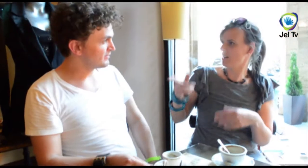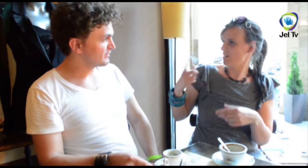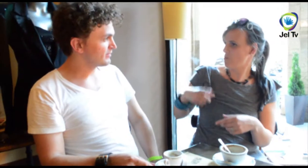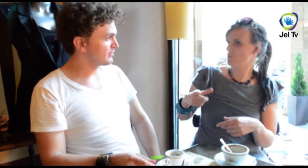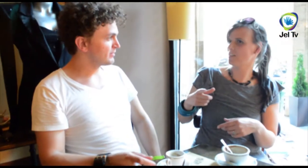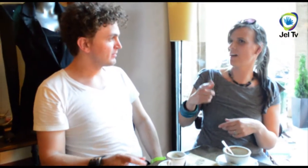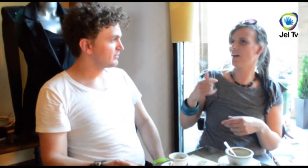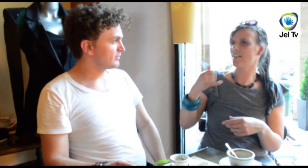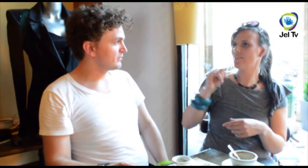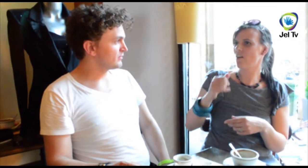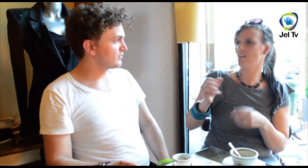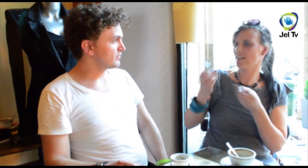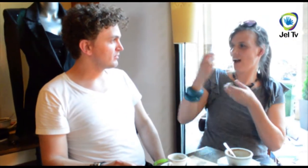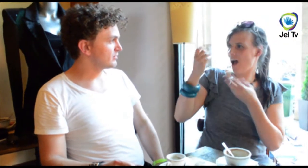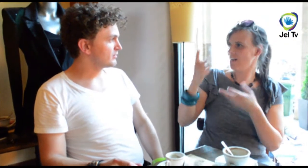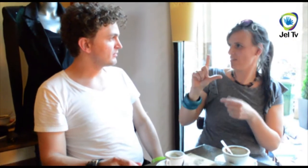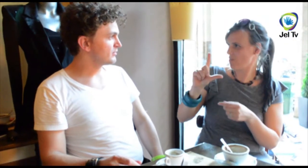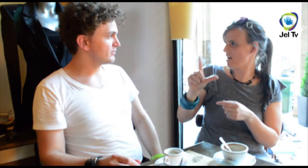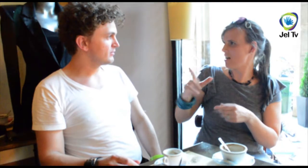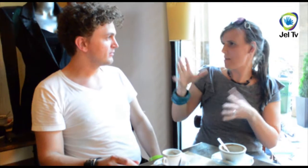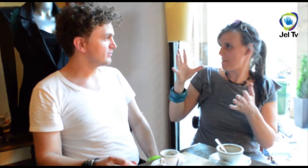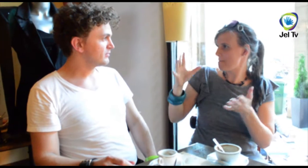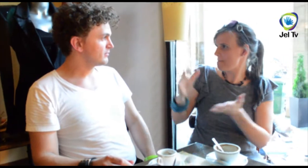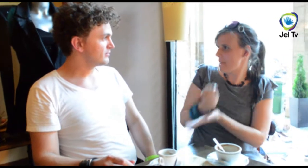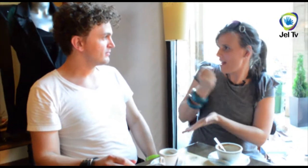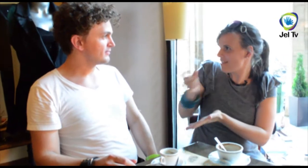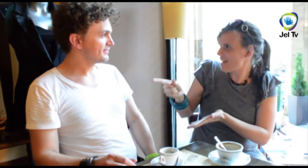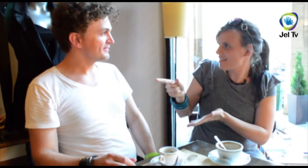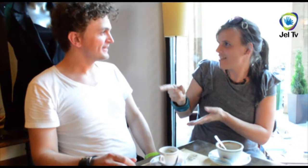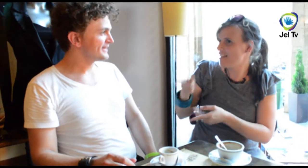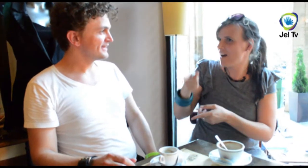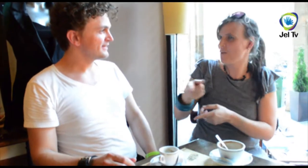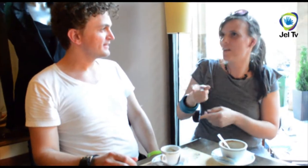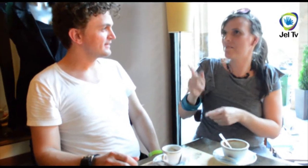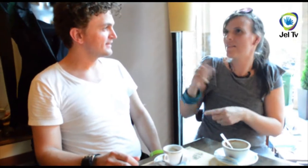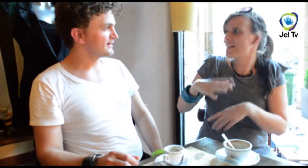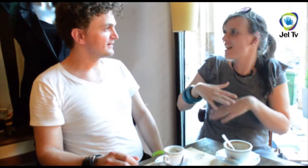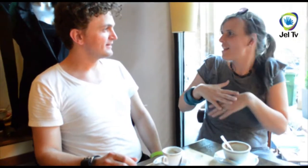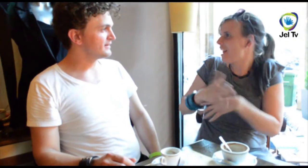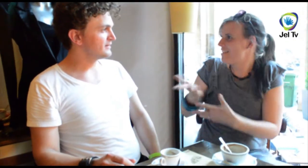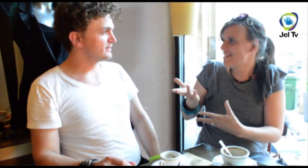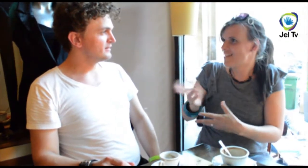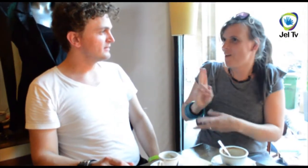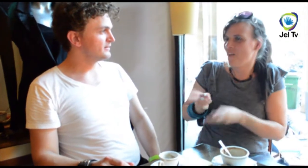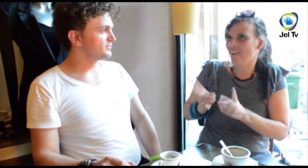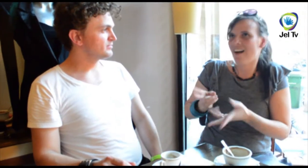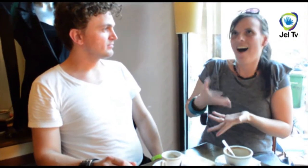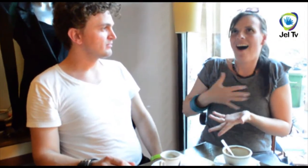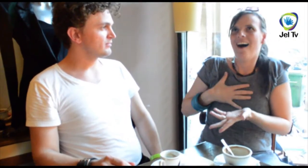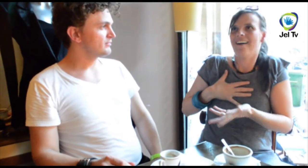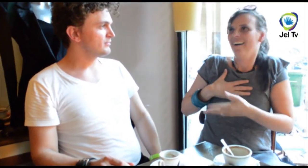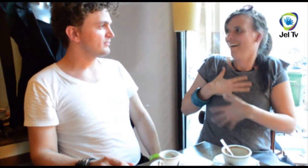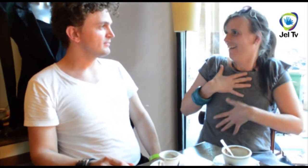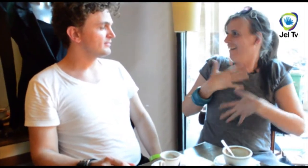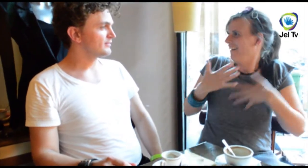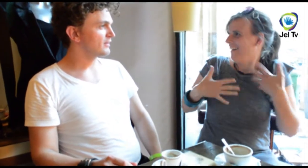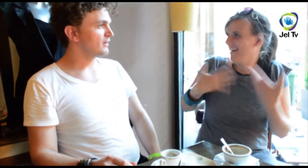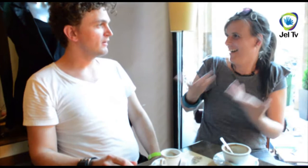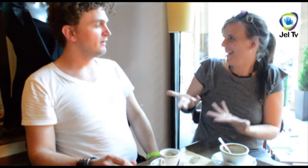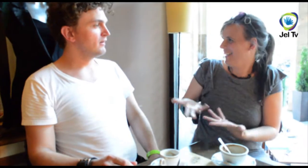Divatkreátorban amikor megnyerted, akkor mit éreztél? Hogyan érezted?